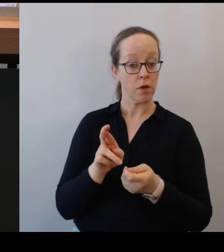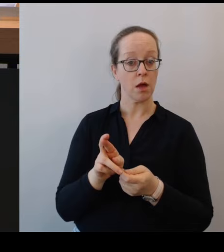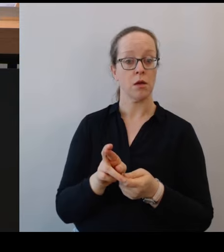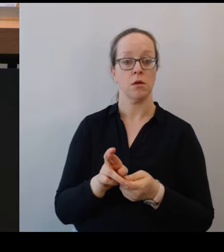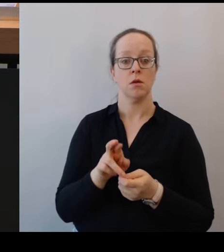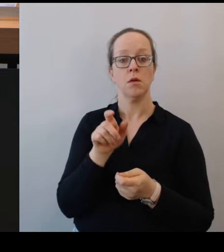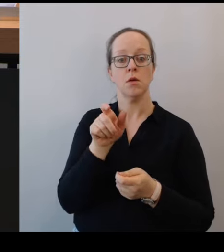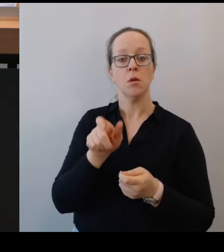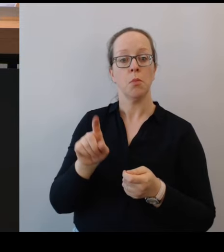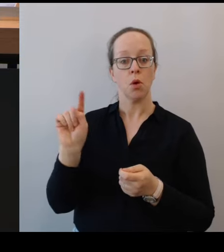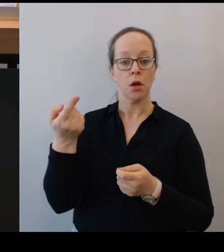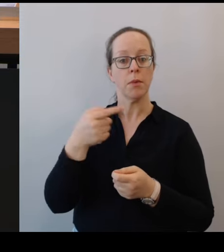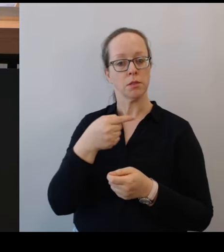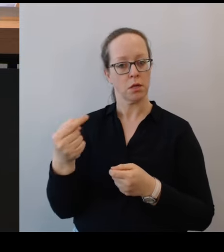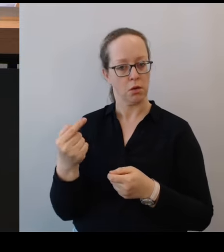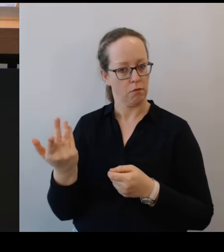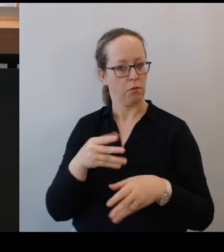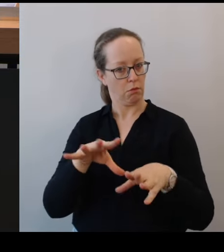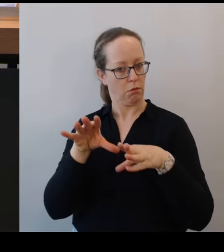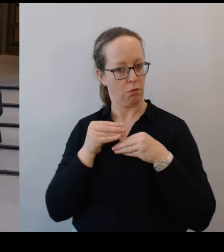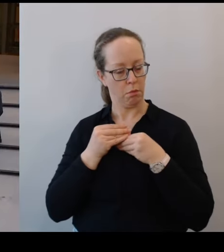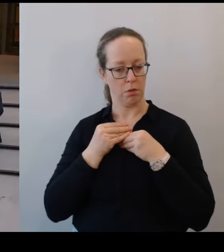ein stummer Schrei nach Liebe. Vielen Dank. (Beifall)